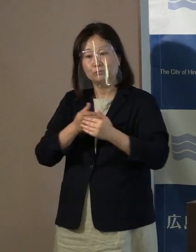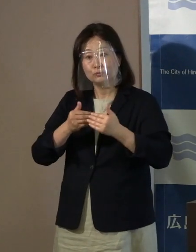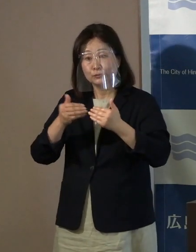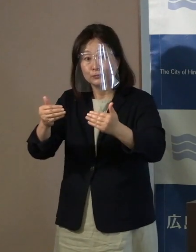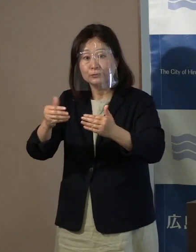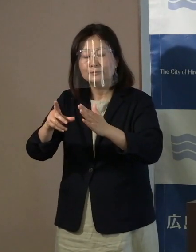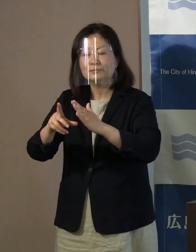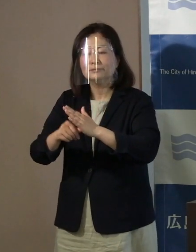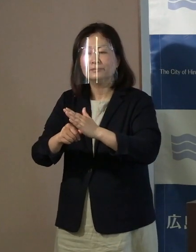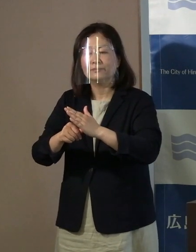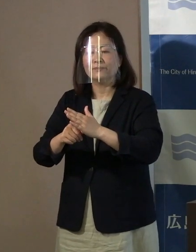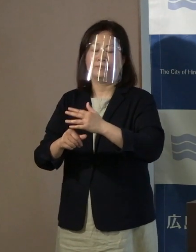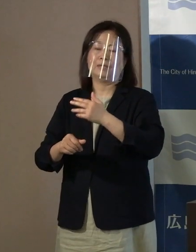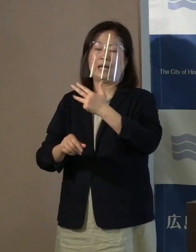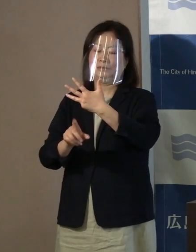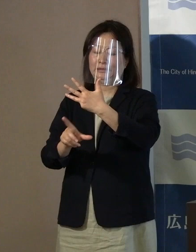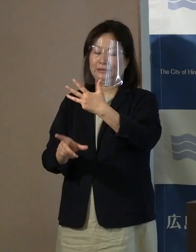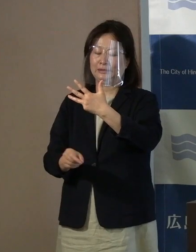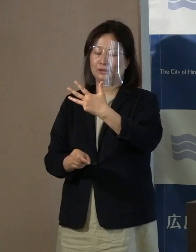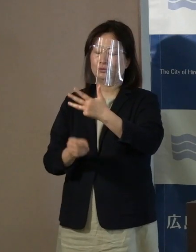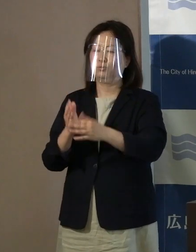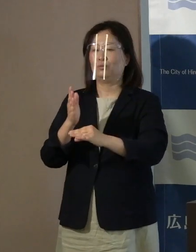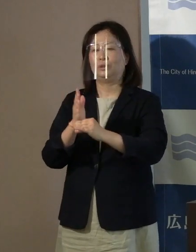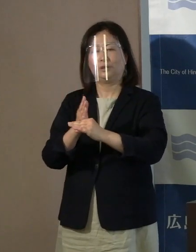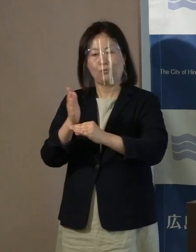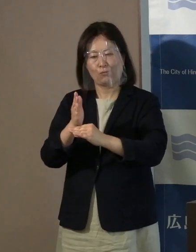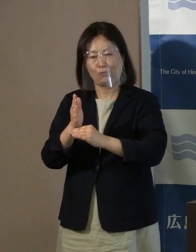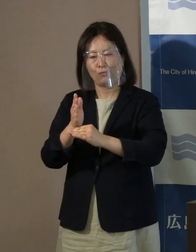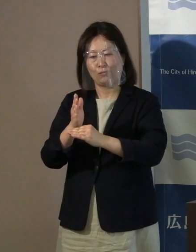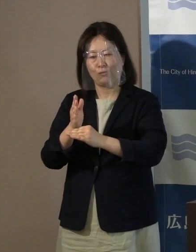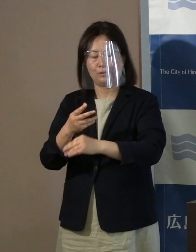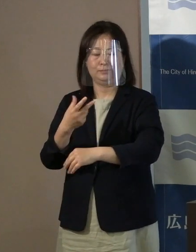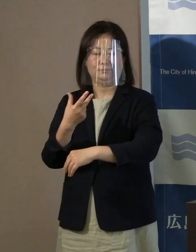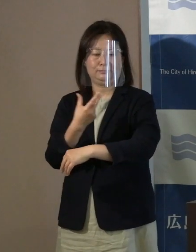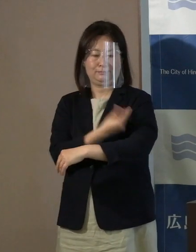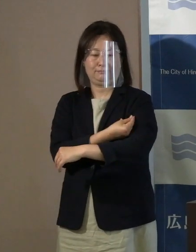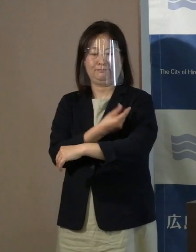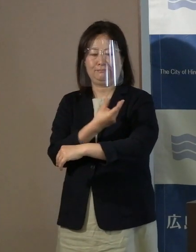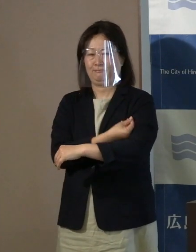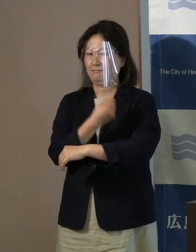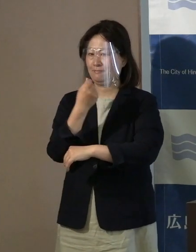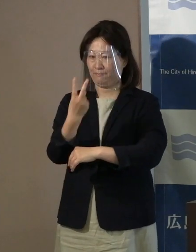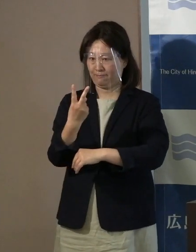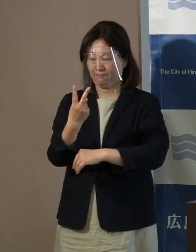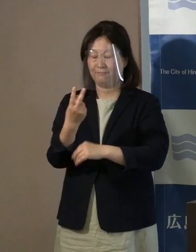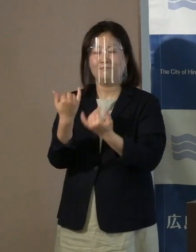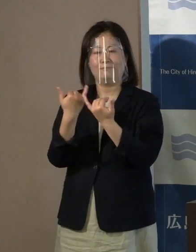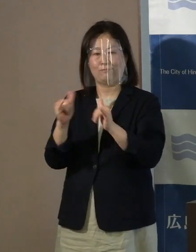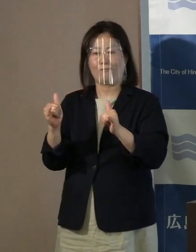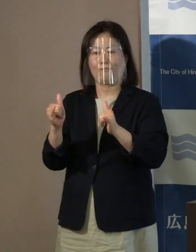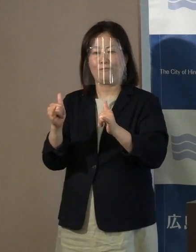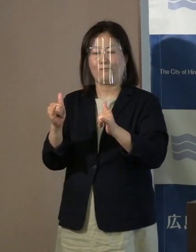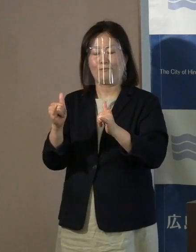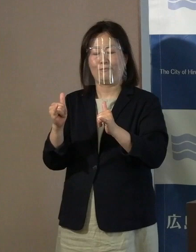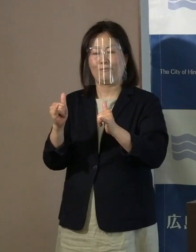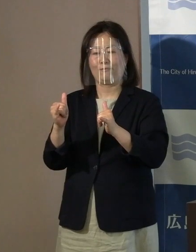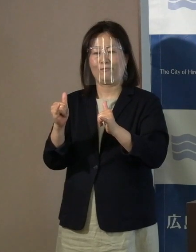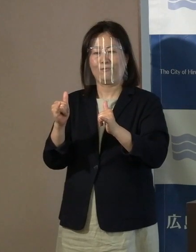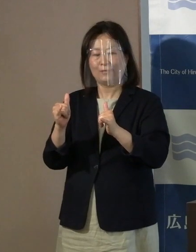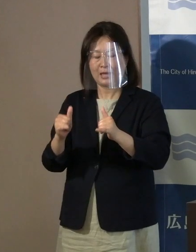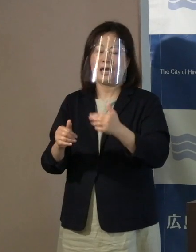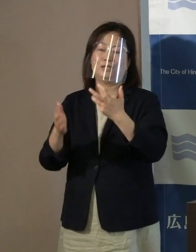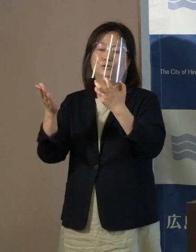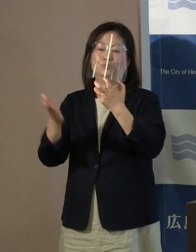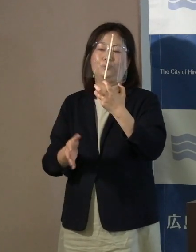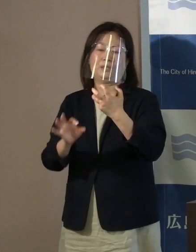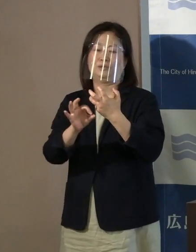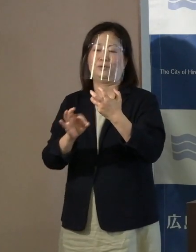8月中旬には､2回接種終了した方が 8割にはなるというふうに進んでおります｡